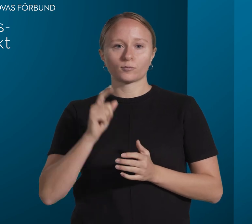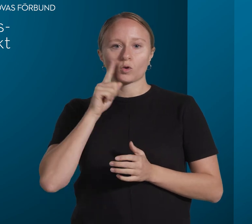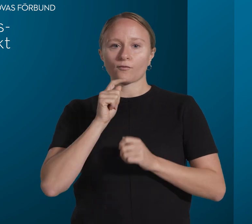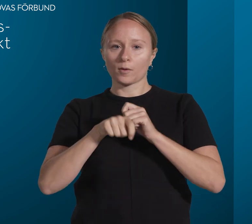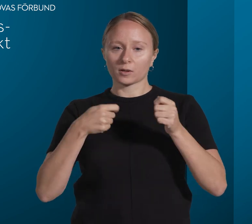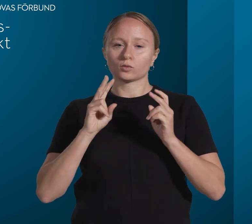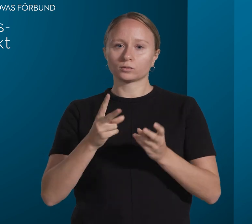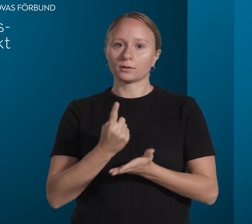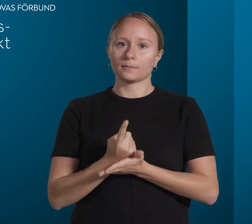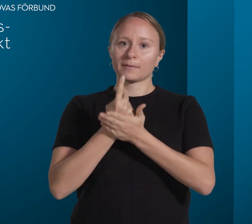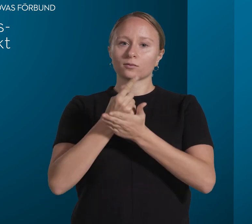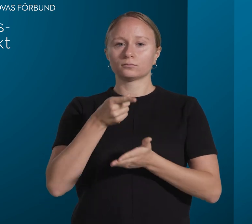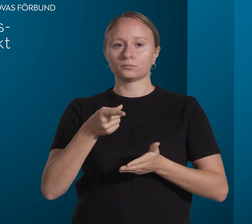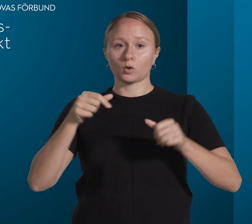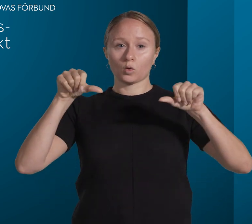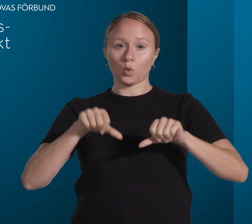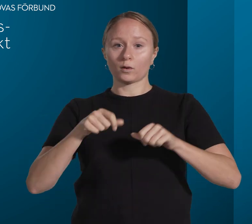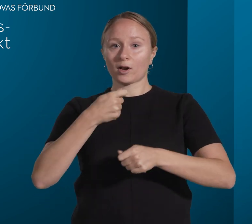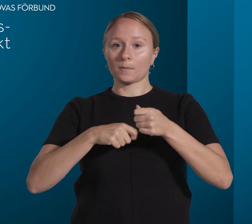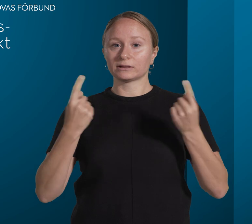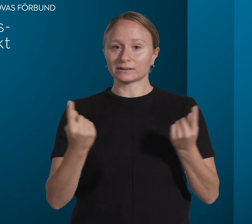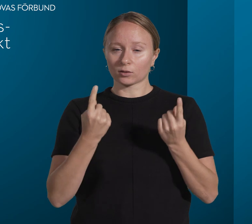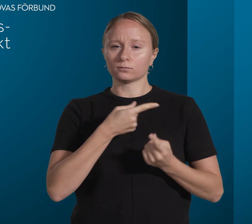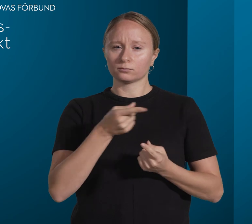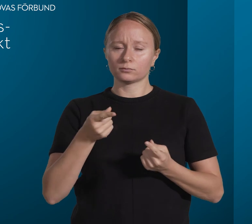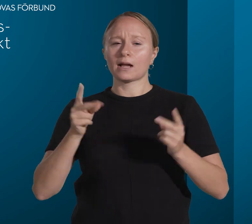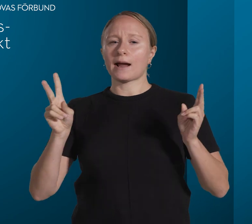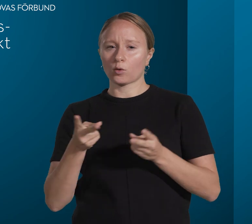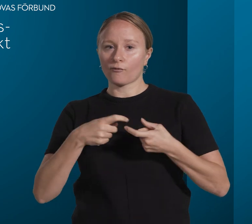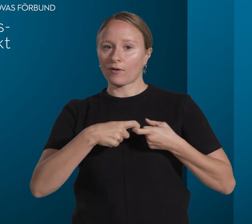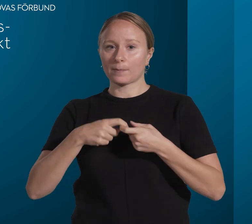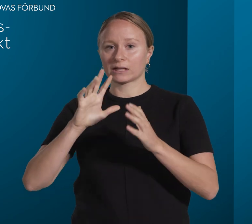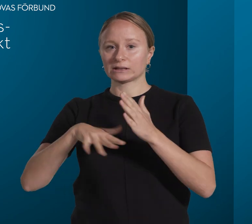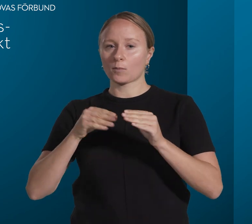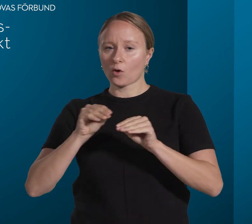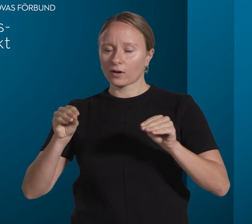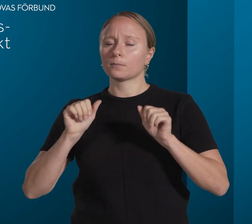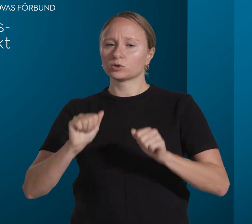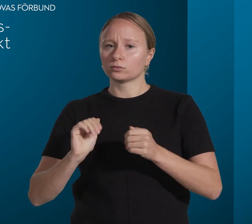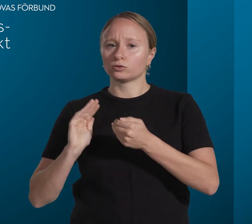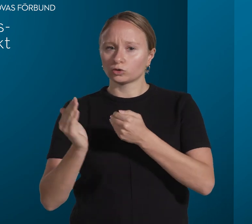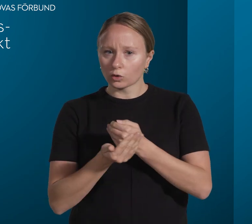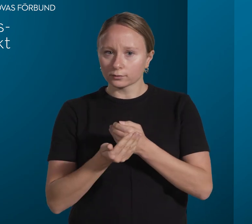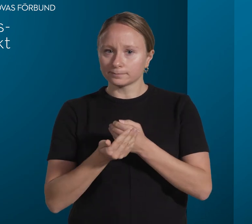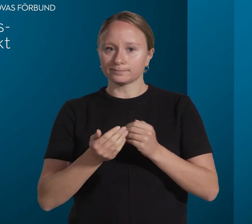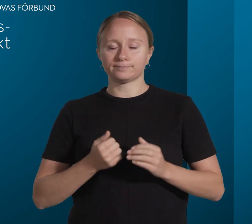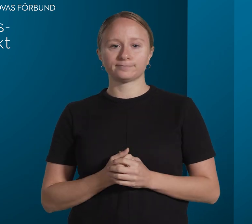och betonade att familjens teckenspråksutbildning måste skyddas - trots den dåliga ekonomiska situationen.